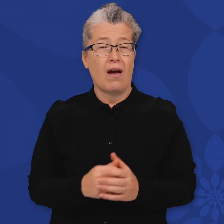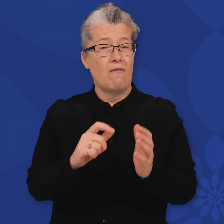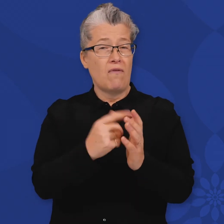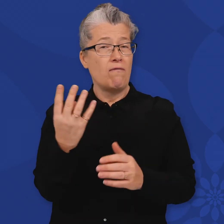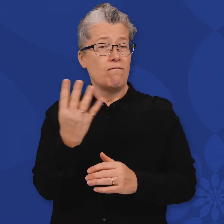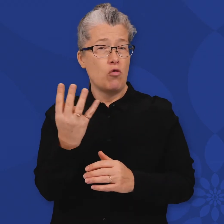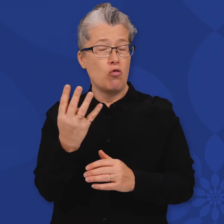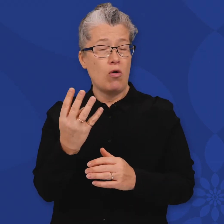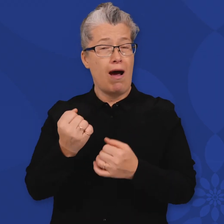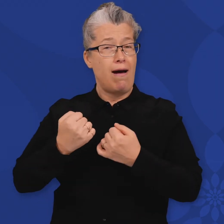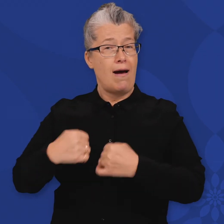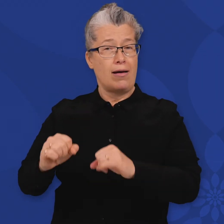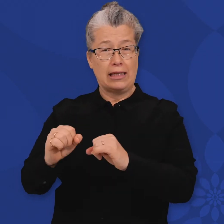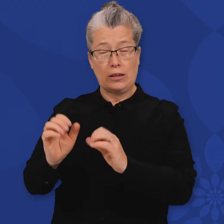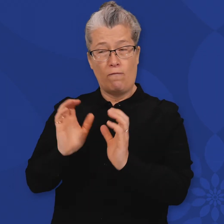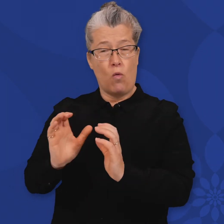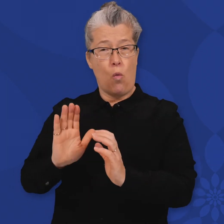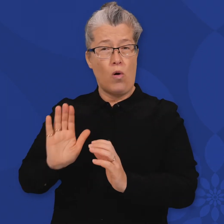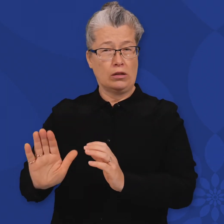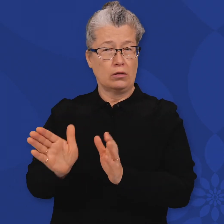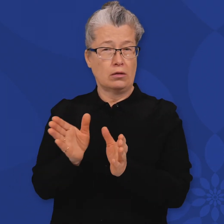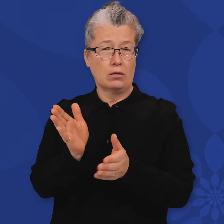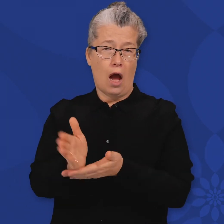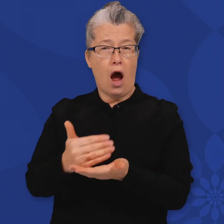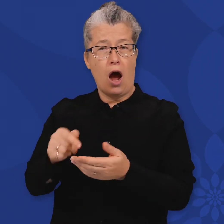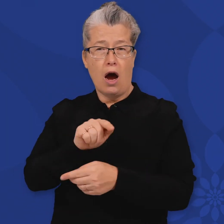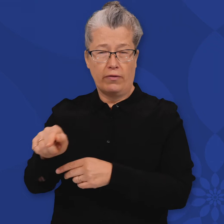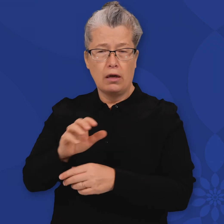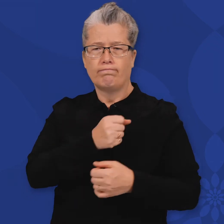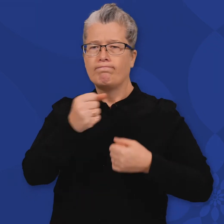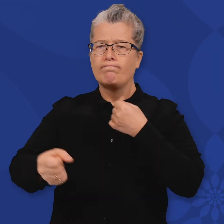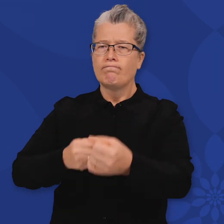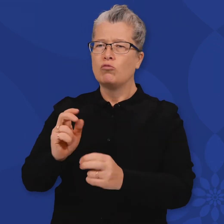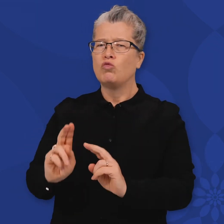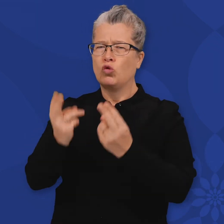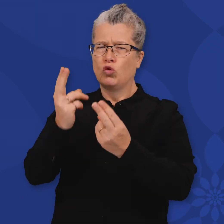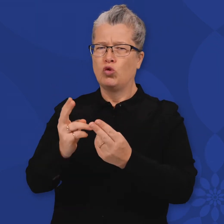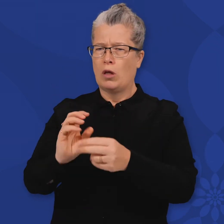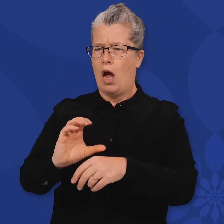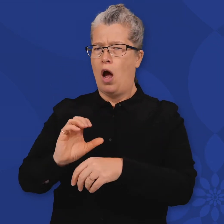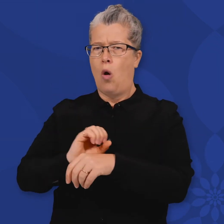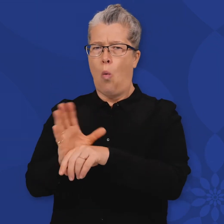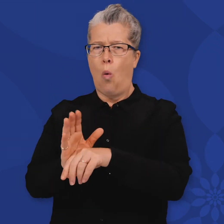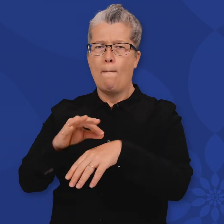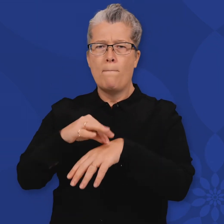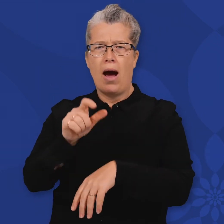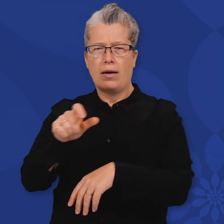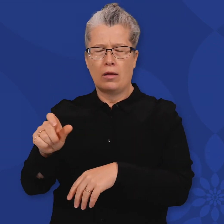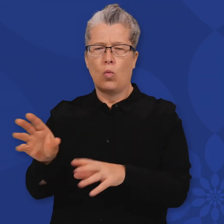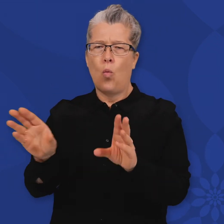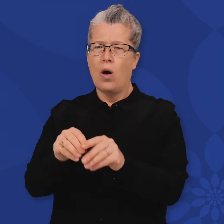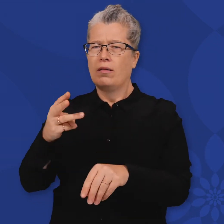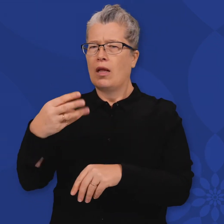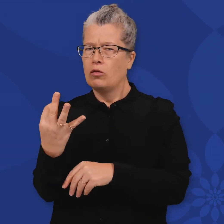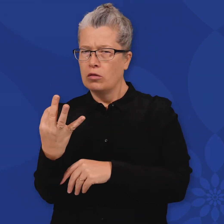Under vecka 4 togs det in sammanlagt 38 nya covid-19-patienter till intensivvårdsavdelningar -